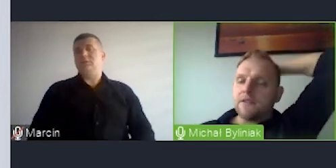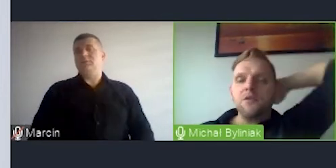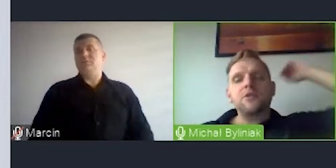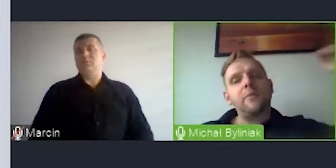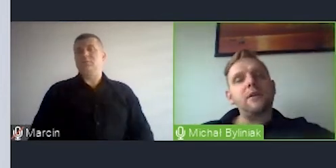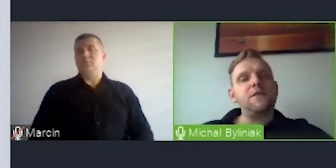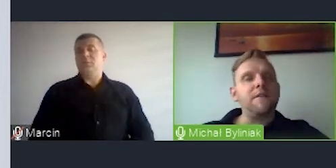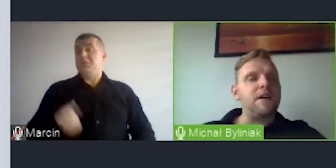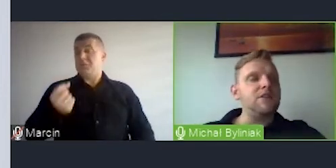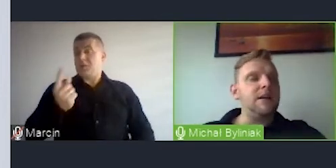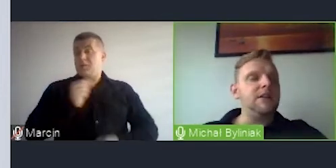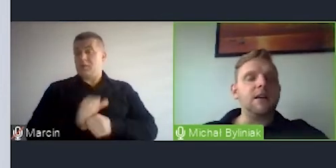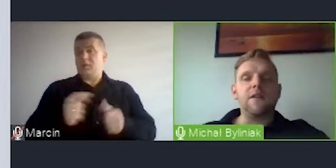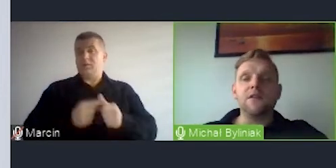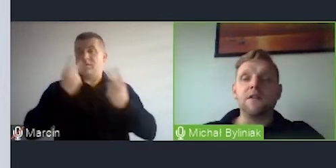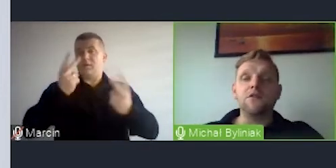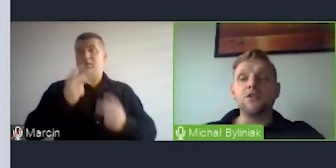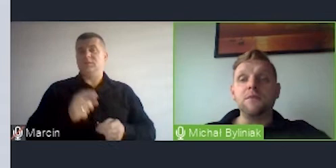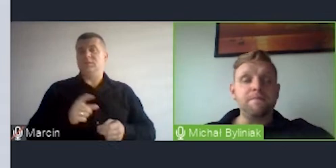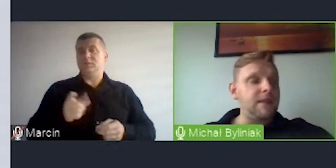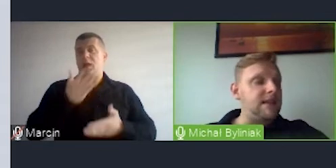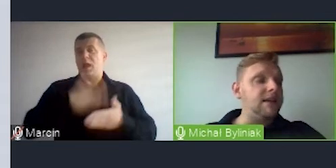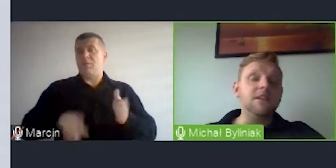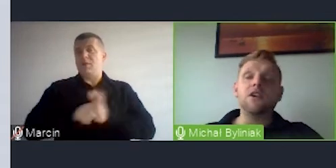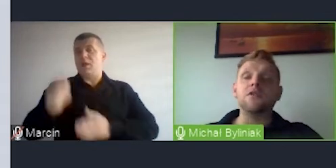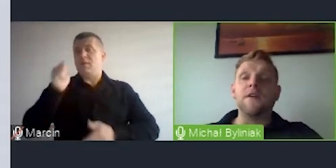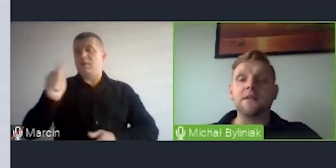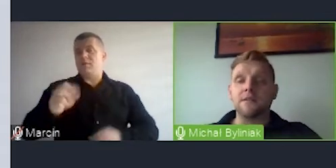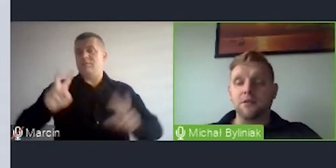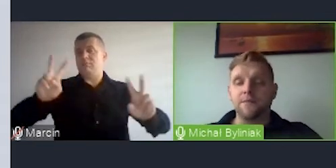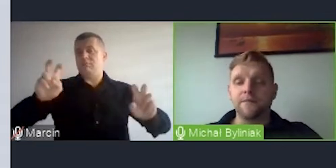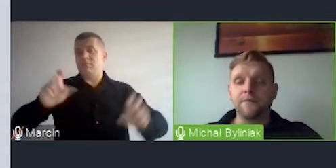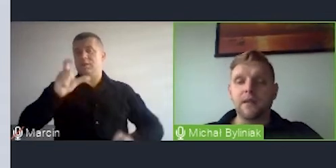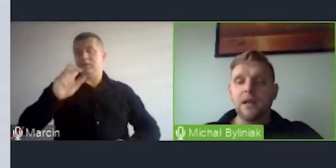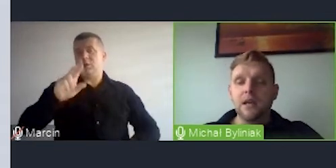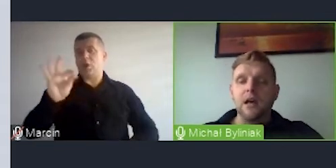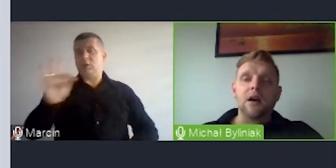Pojawia się, proszę Państwa, ważny element dla kwalifikowalności, zagadnienie cross-financingu.